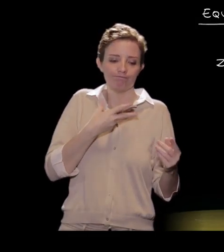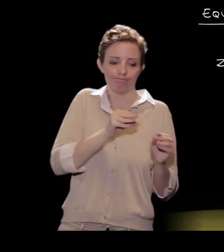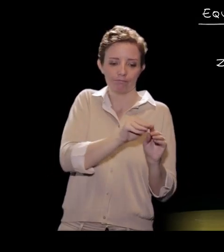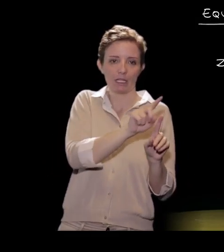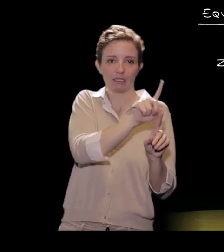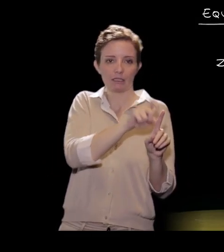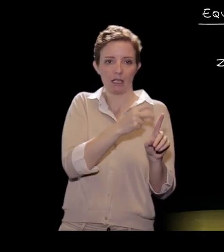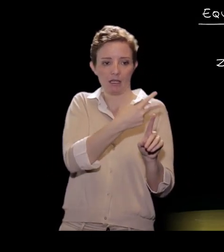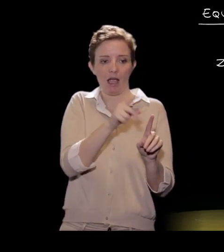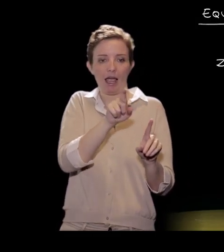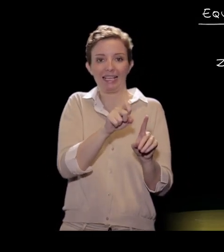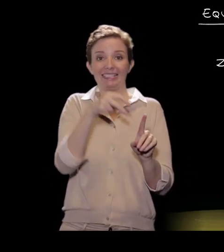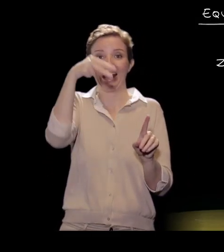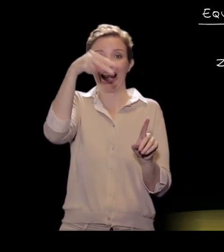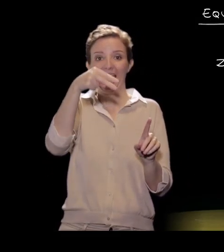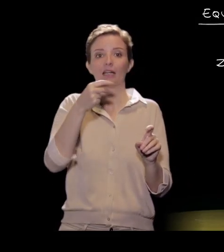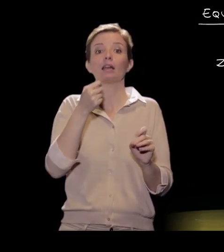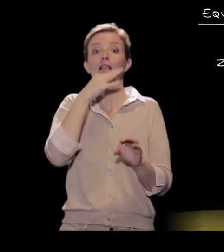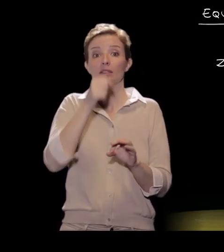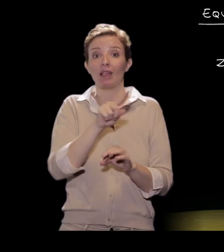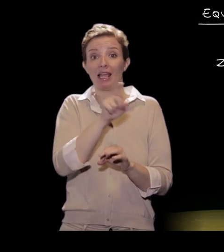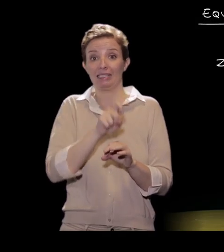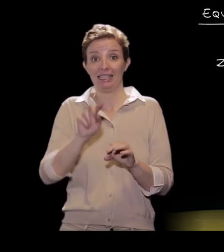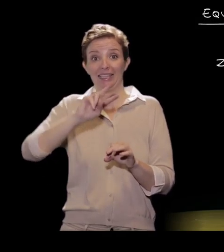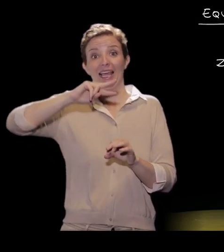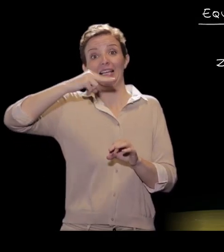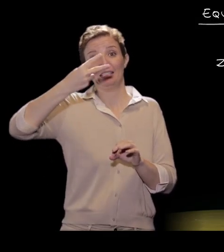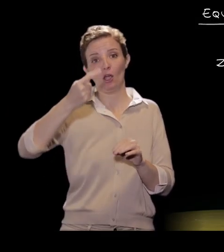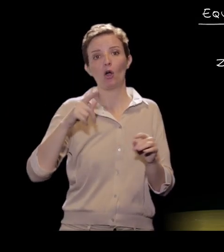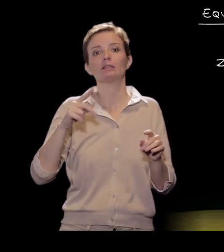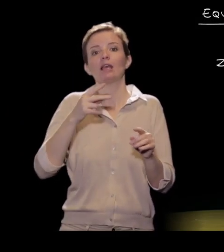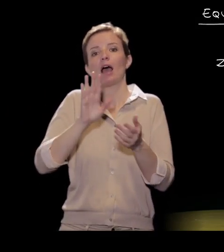Di conseguenza z²=x²ⁿ.